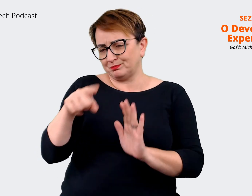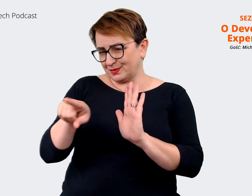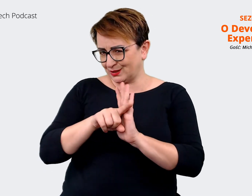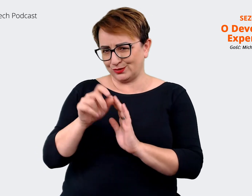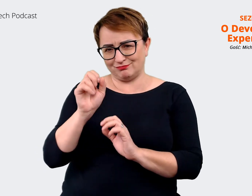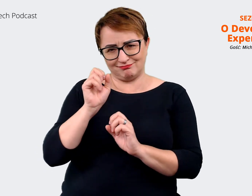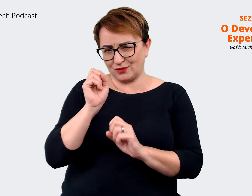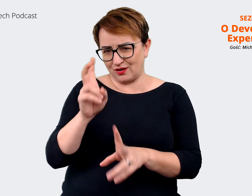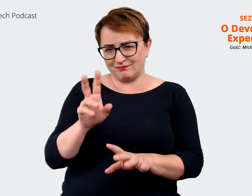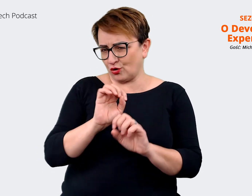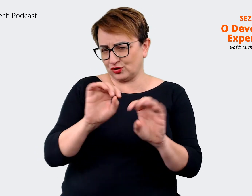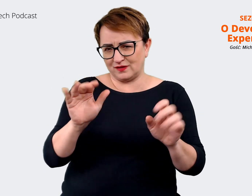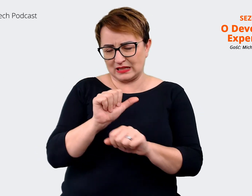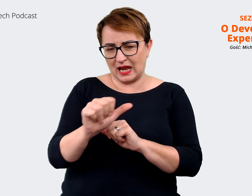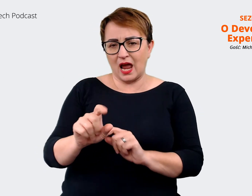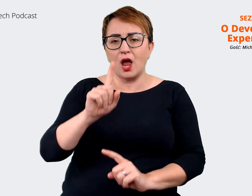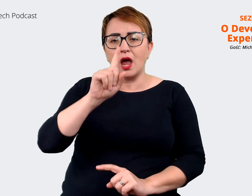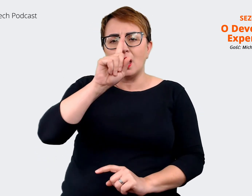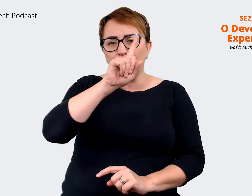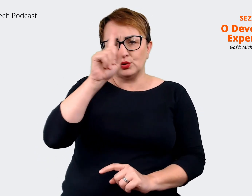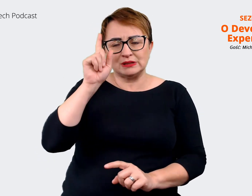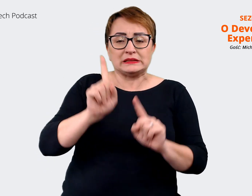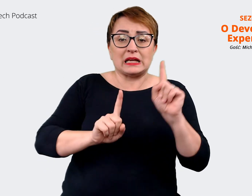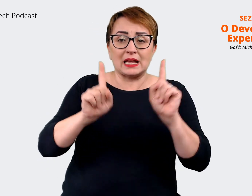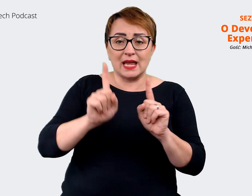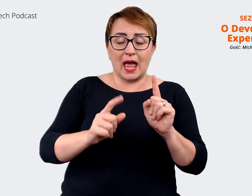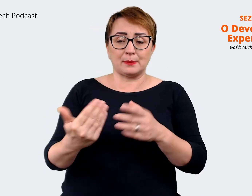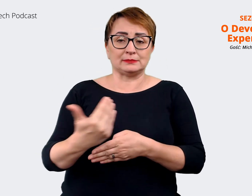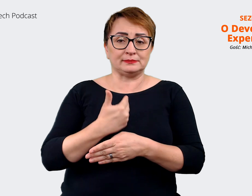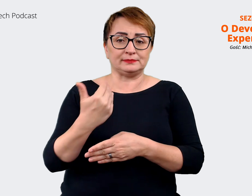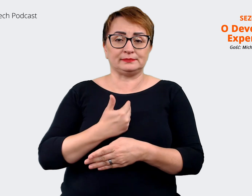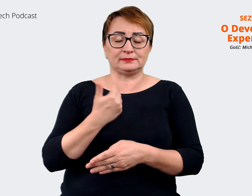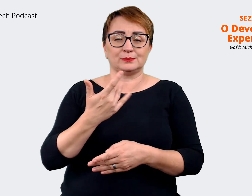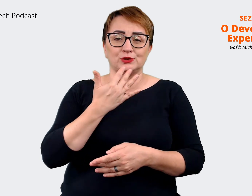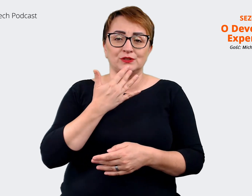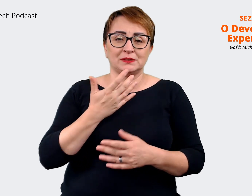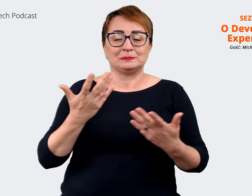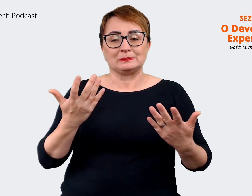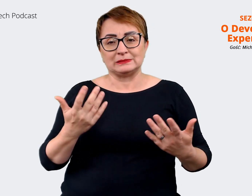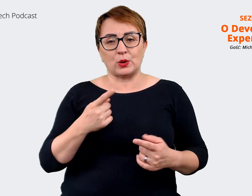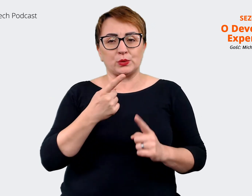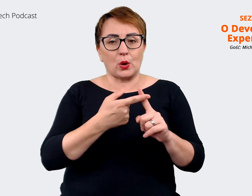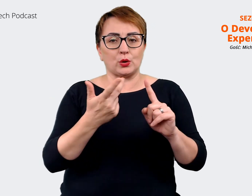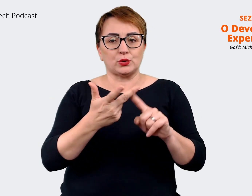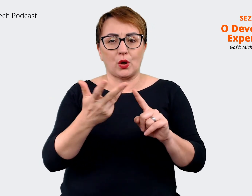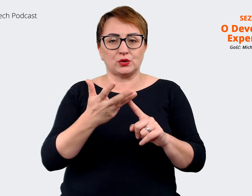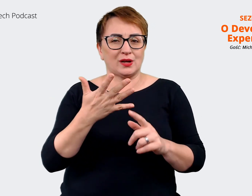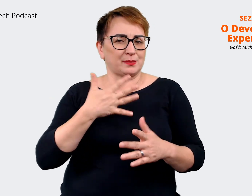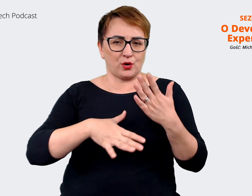swoje ciemne strony i ludzie czasem przychodzą z pewnymi zastrzeżeniami. I to jest... to jest